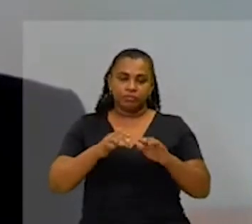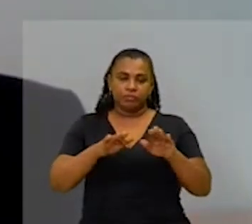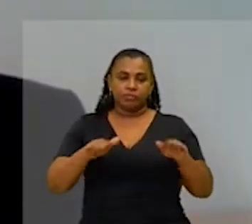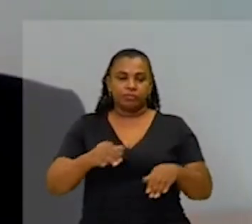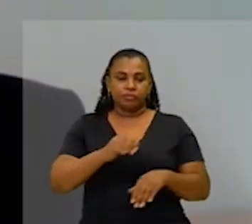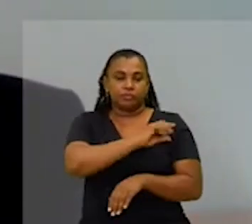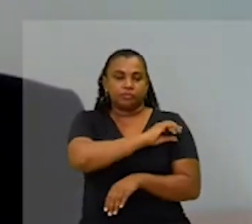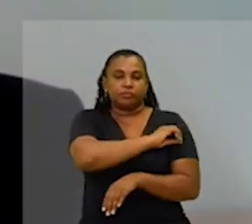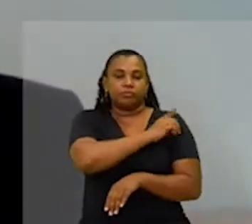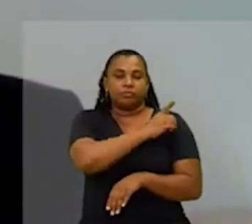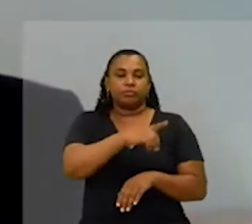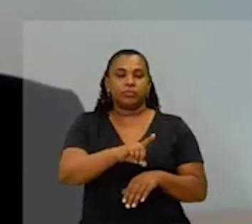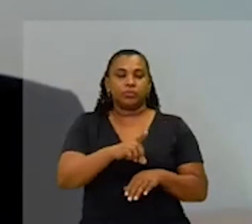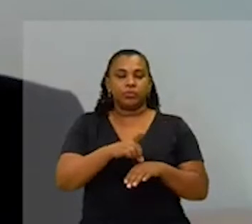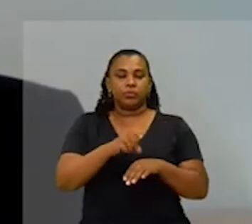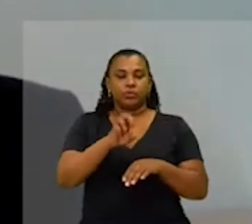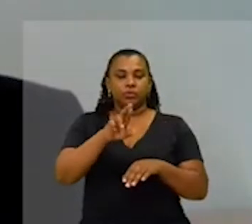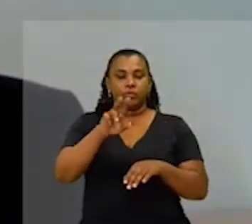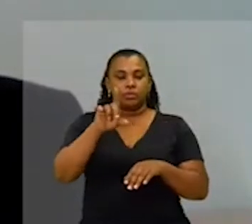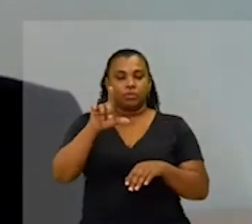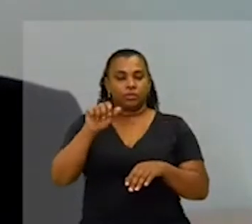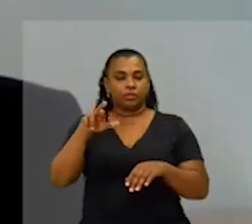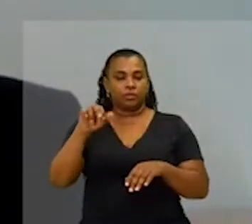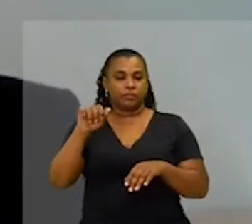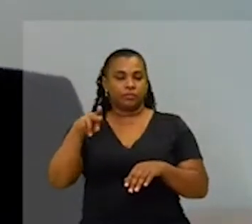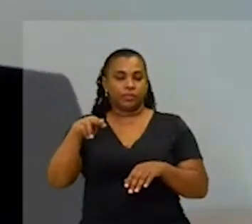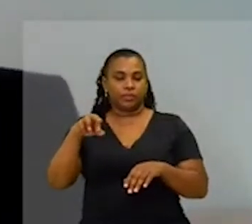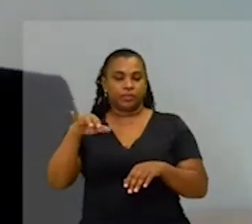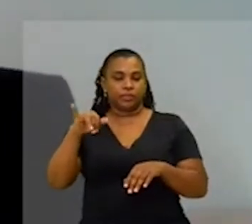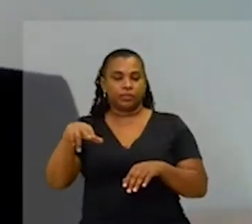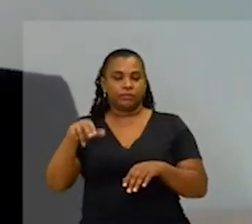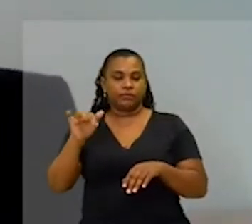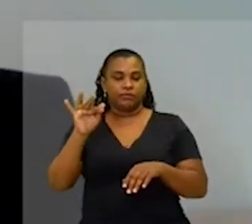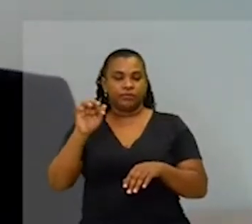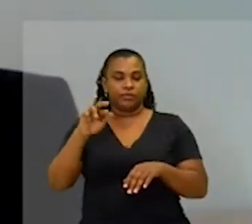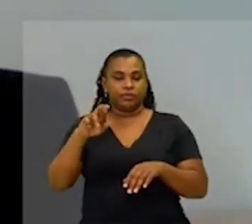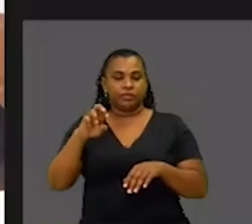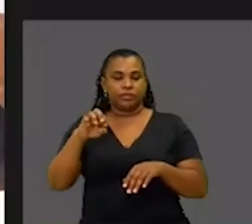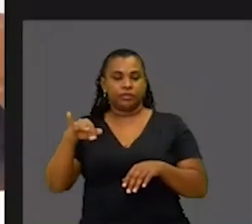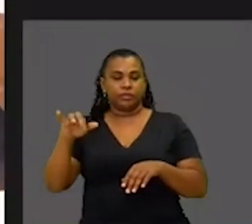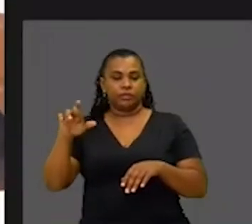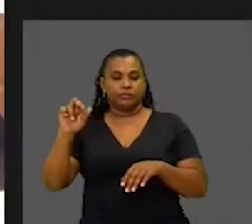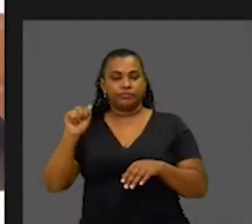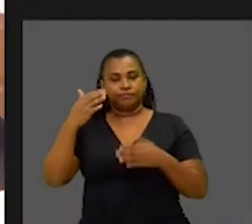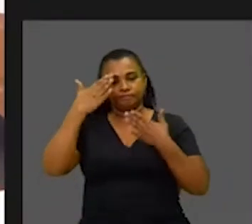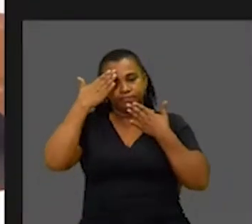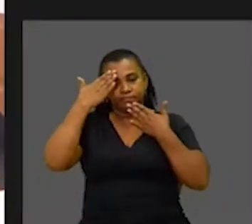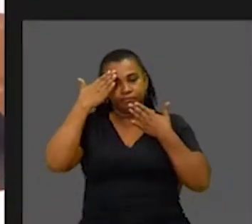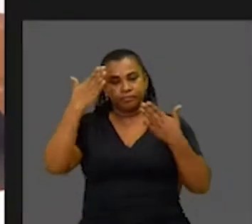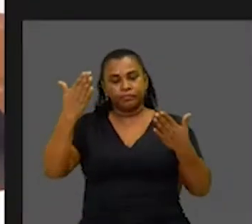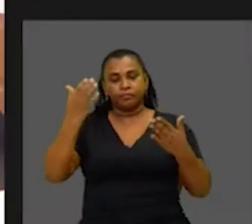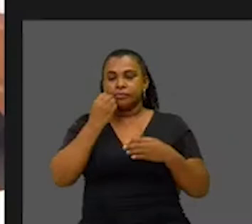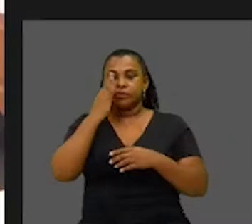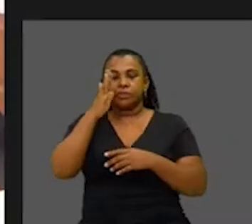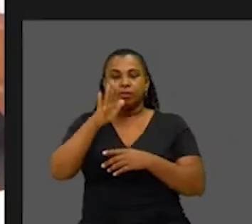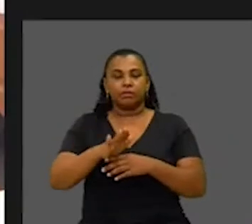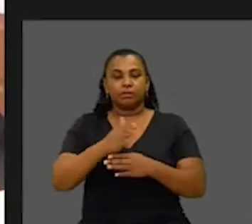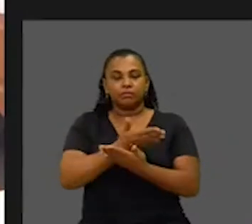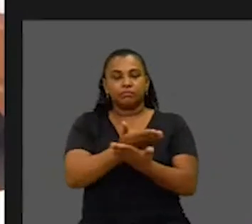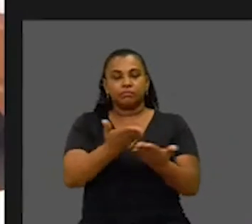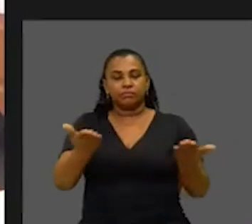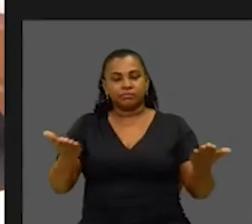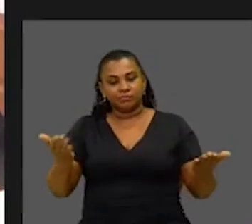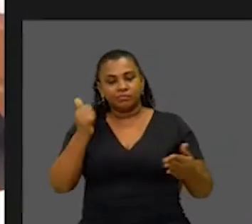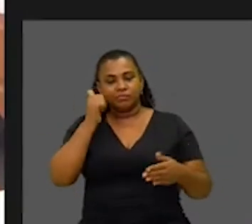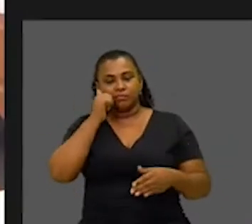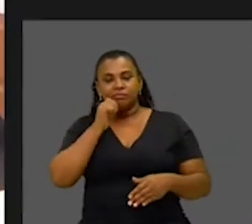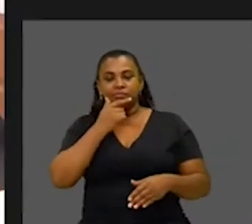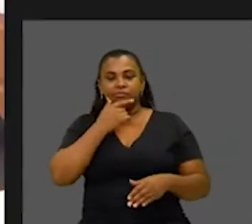para Marina Ferreira bom muito obrigada boa tarde a todos boa tarde a todos boa tarde